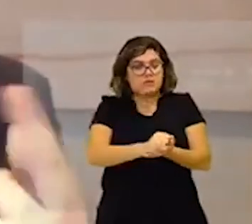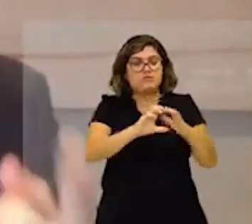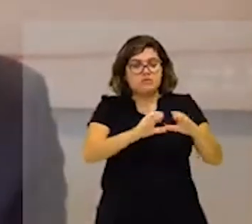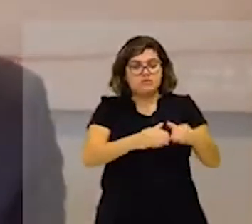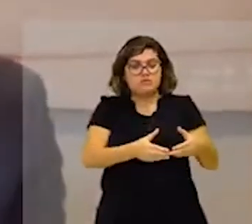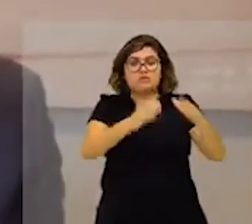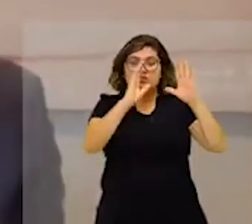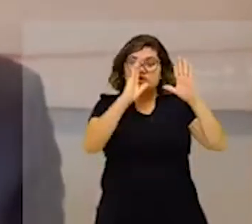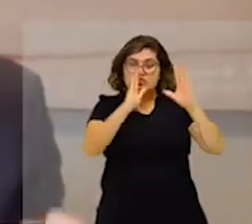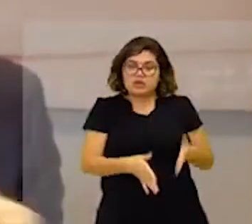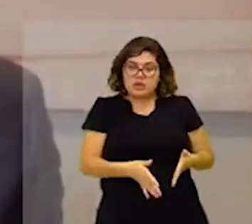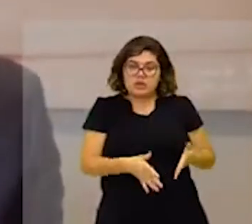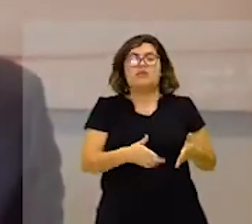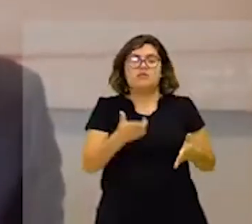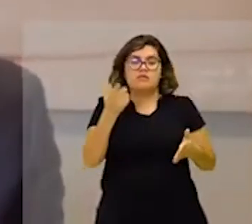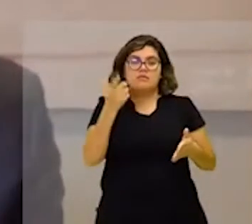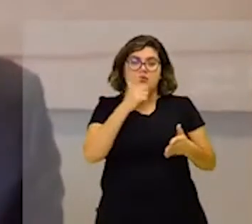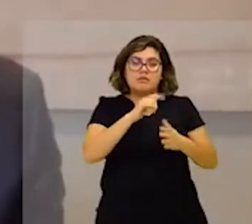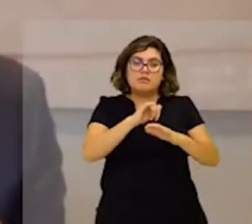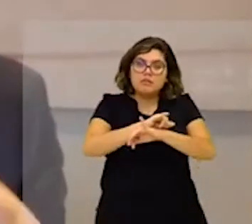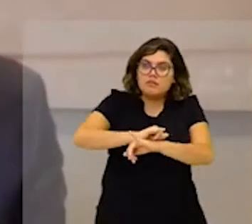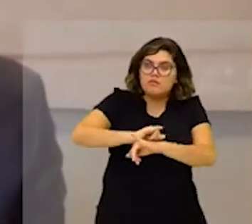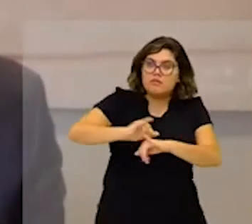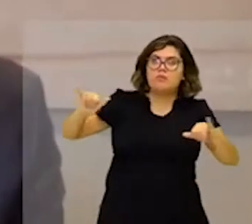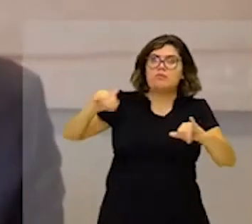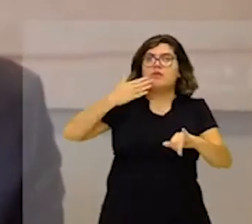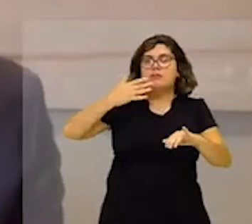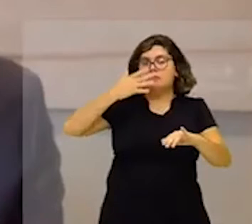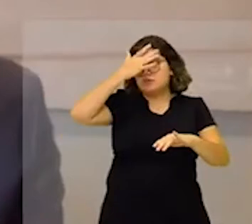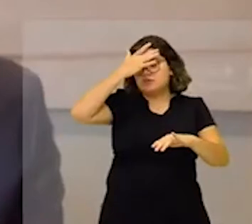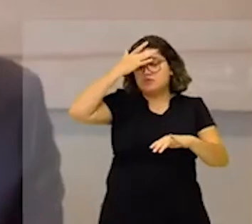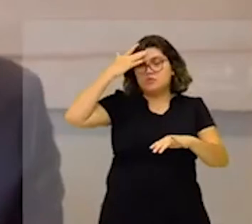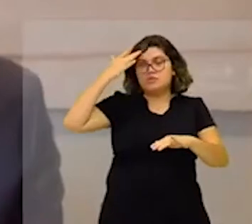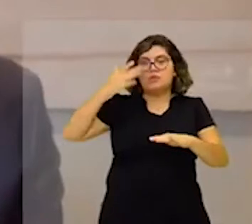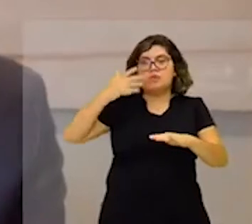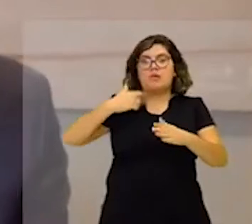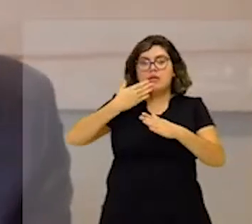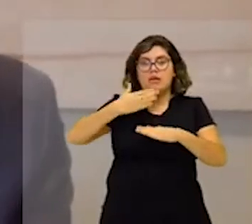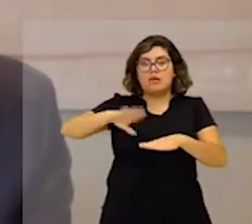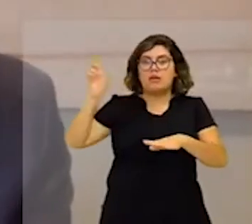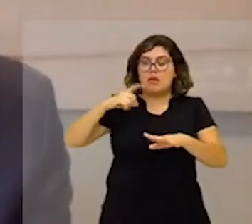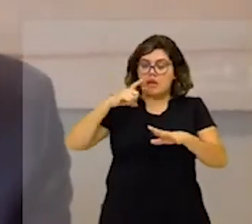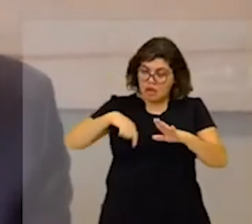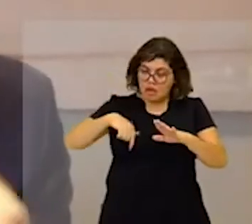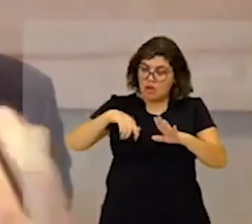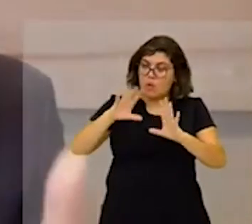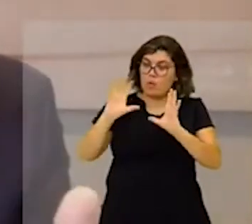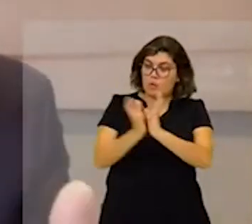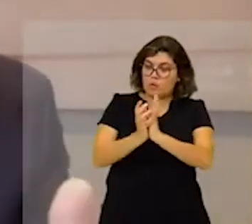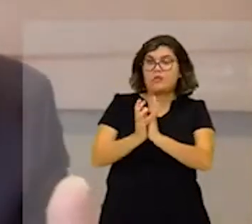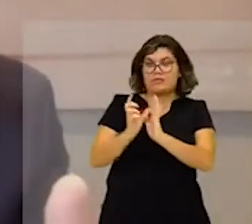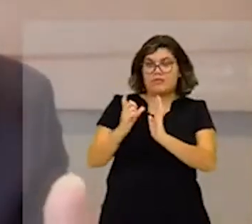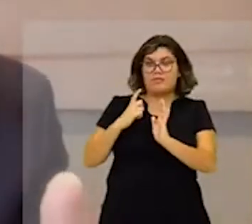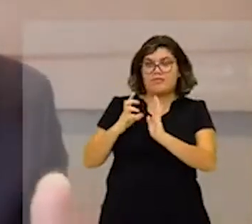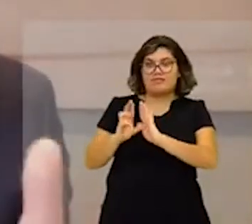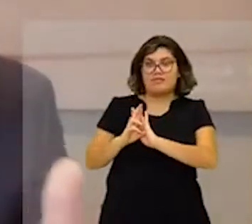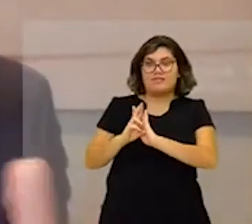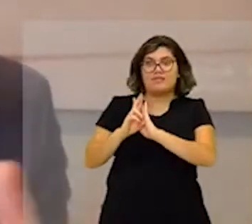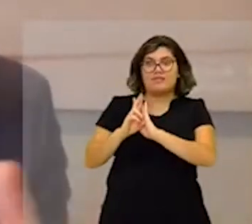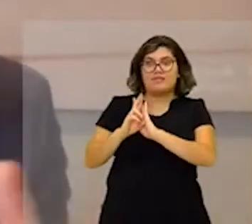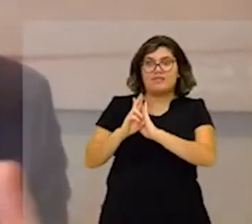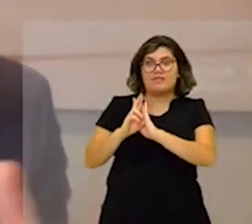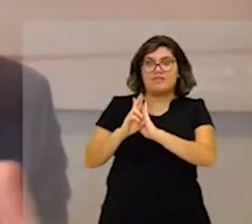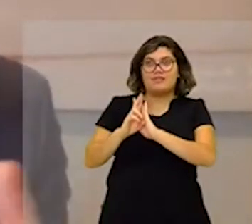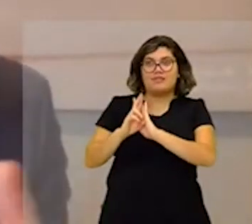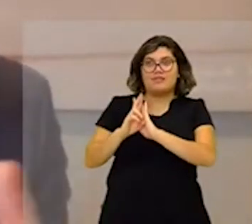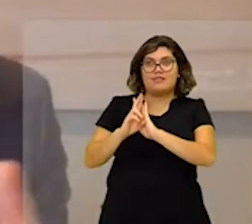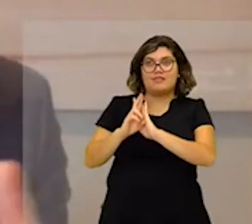informar o eleitor na urna e é uma candidatura coletiva inclusive até mesmo à venda construção O